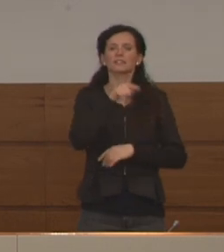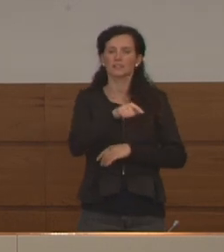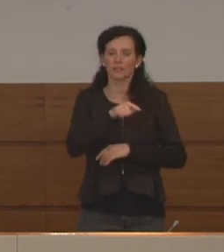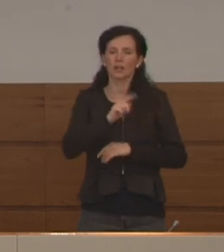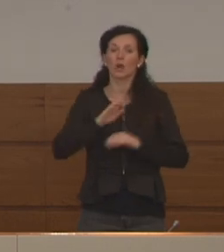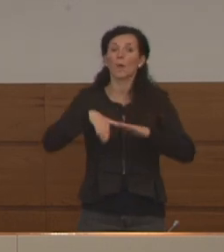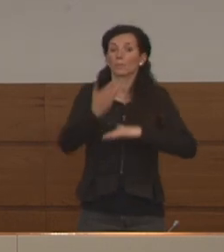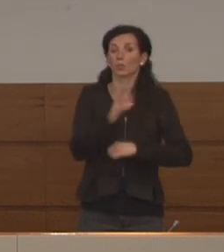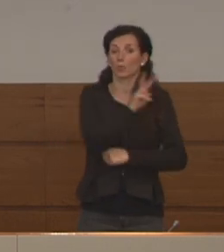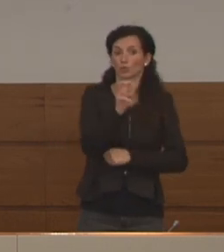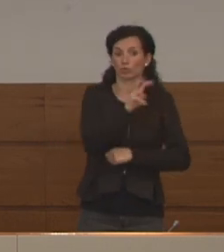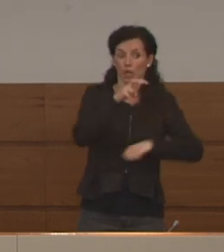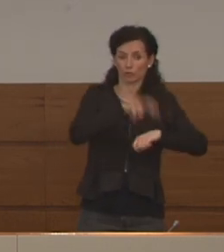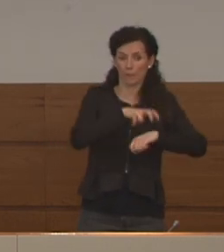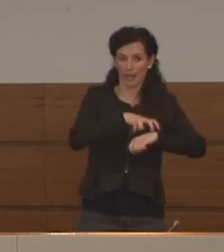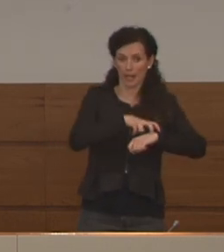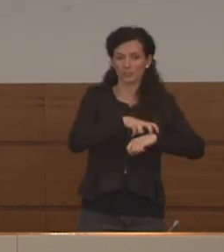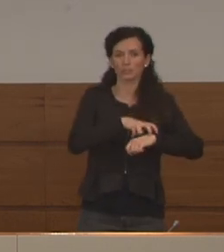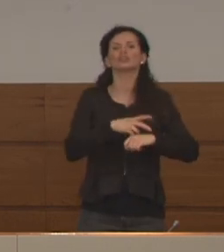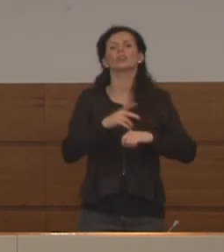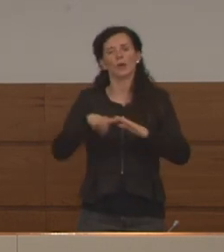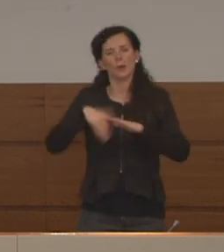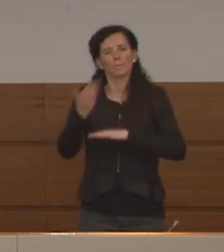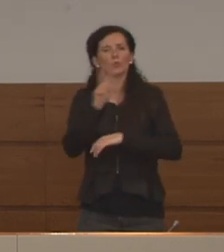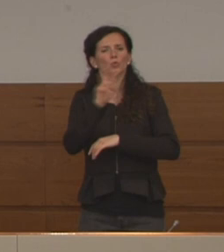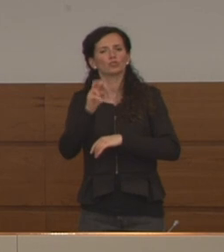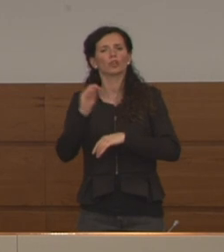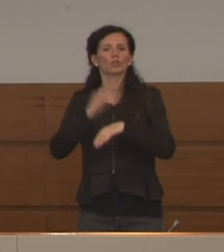è più di 200. Così come sono più di 200 gli infermieri che abbiamo